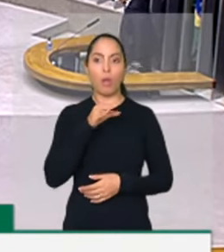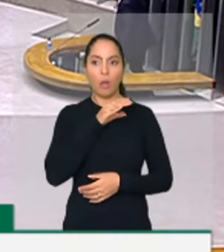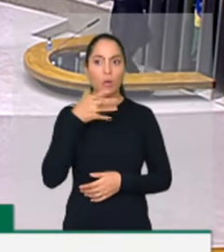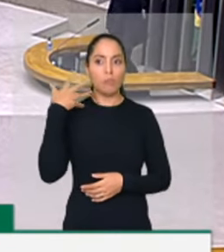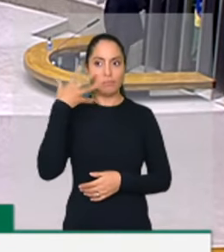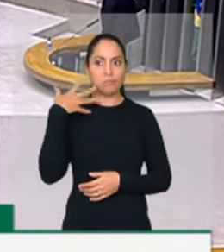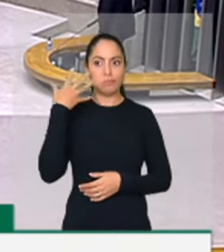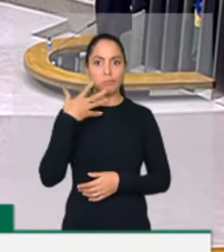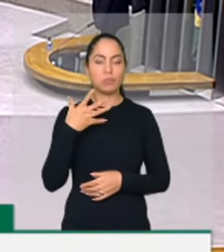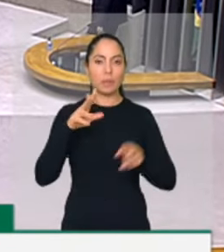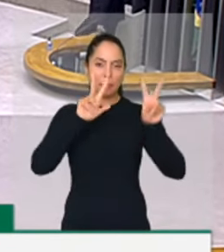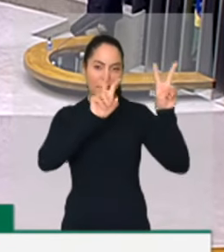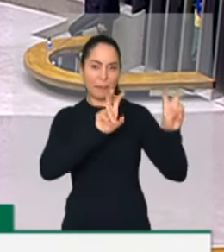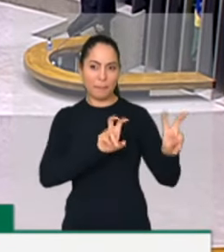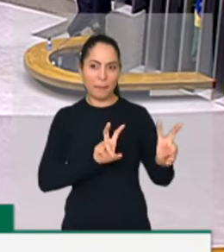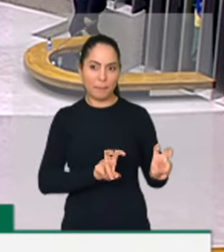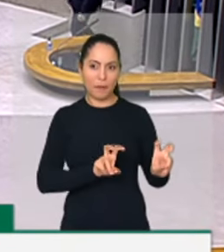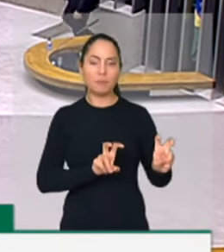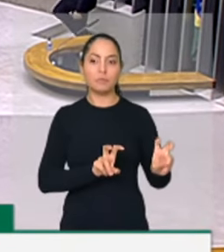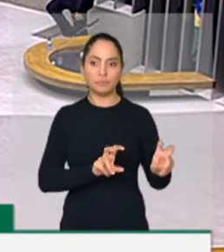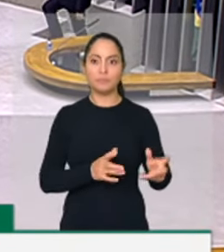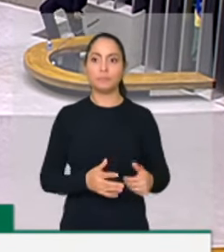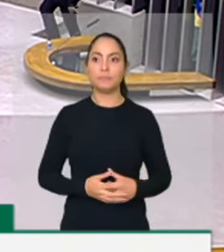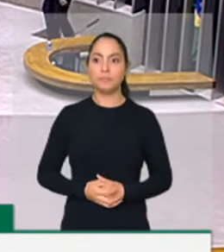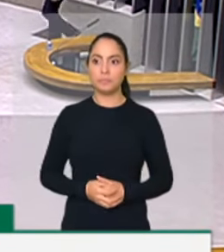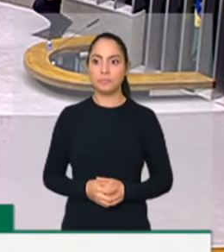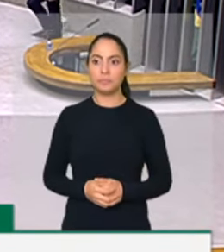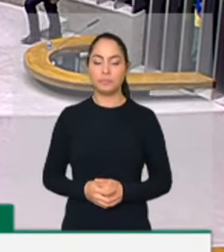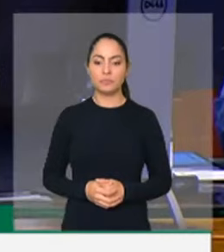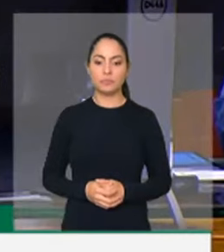VOCÊ SOBRE A PAUTA. -- [PRESIDENTE]: DEPUTADO, DEPUTADO RENILDO. -- [DEPUTADO]: SOLICITO